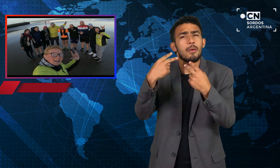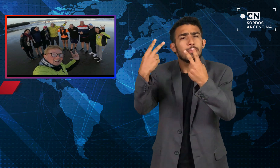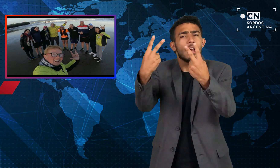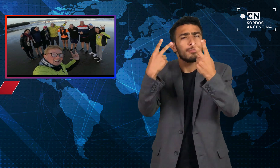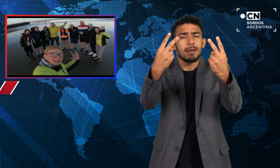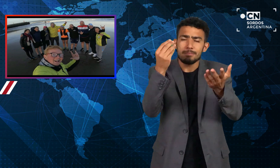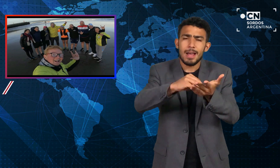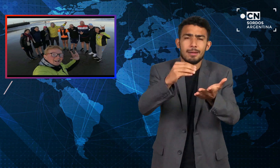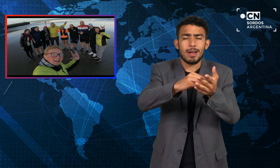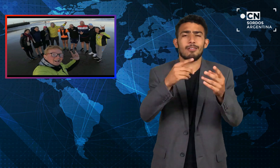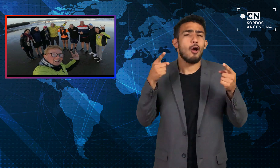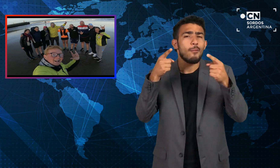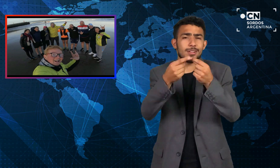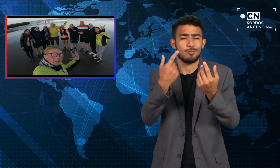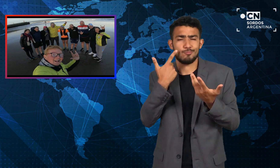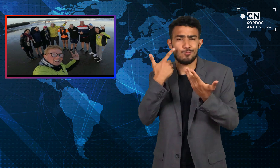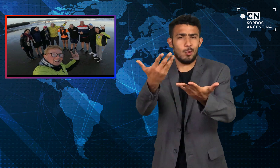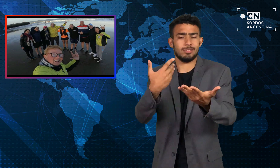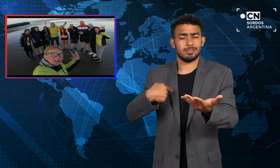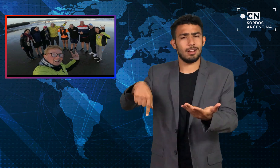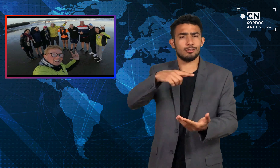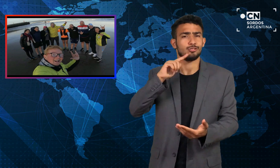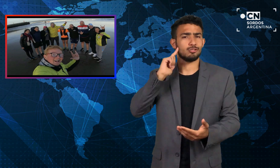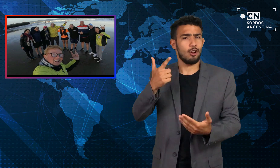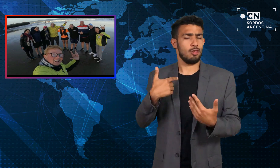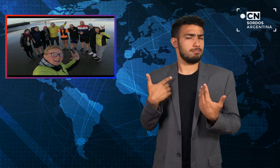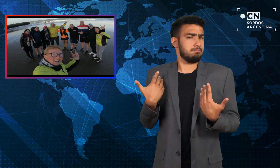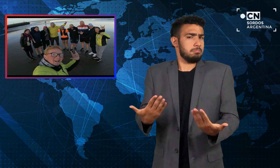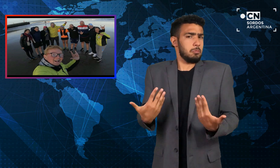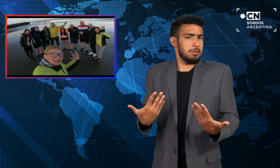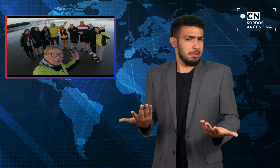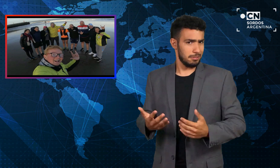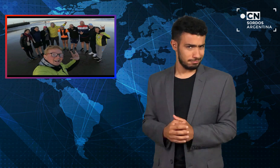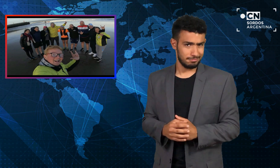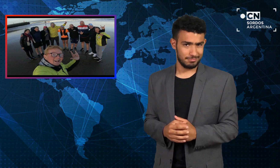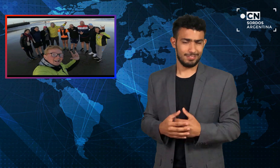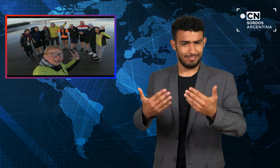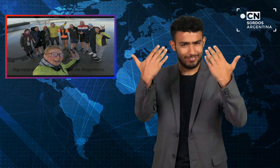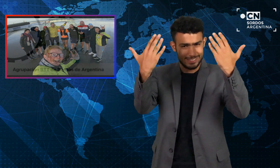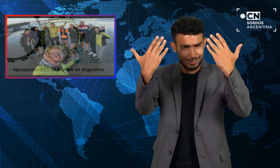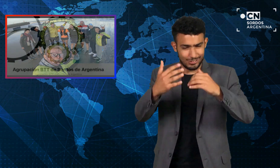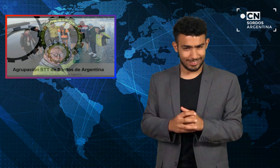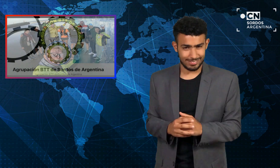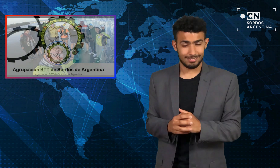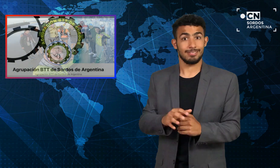por más objetivos. Nos muestran que podemos.